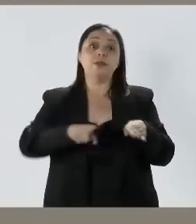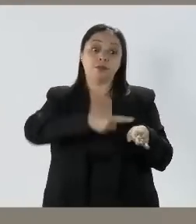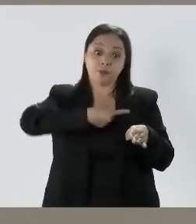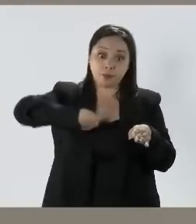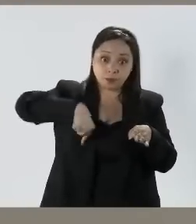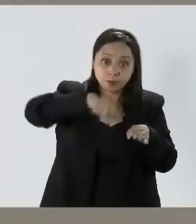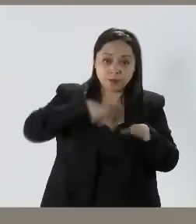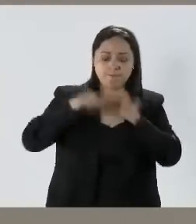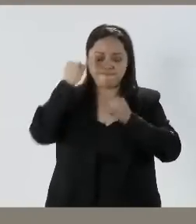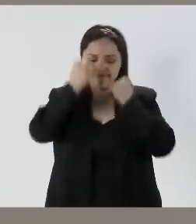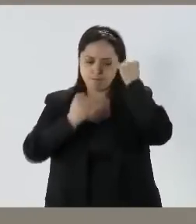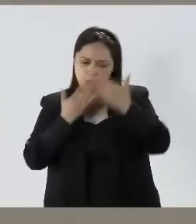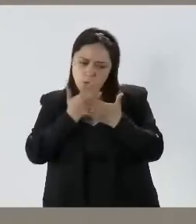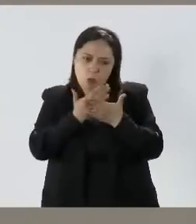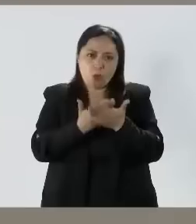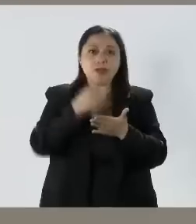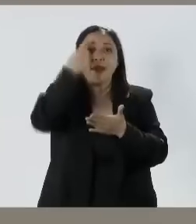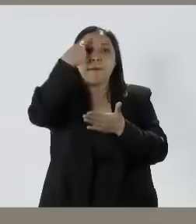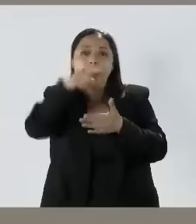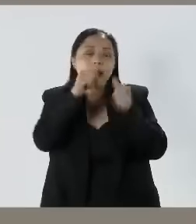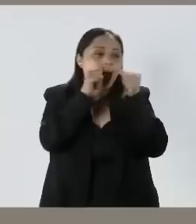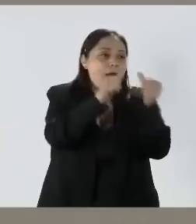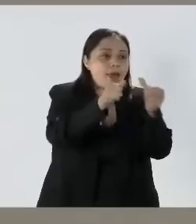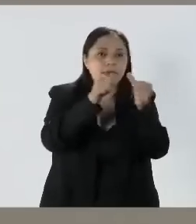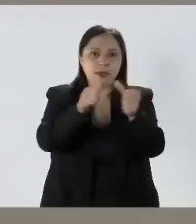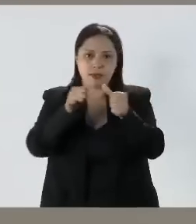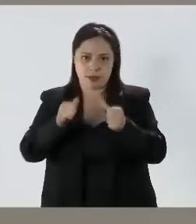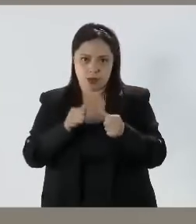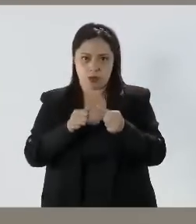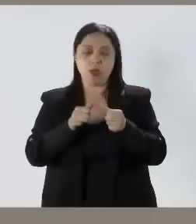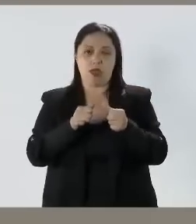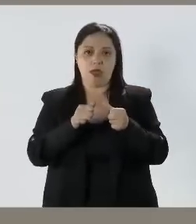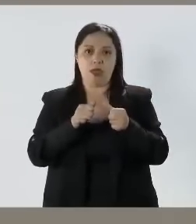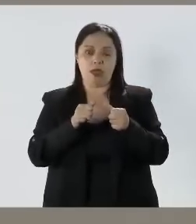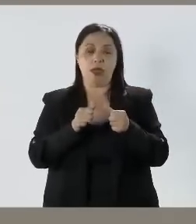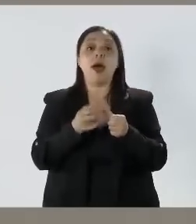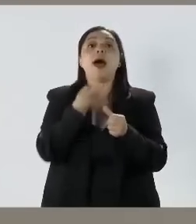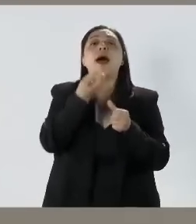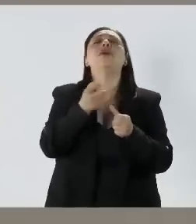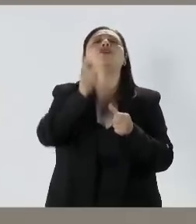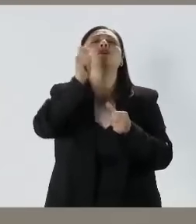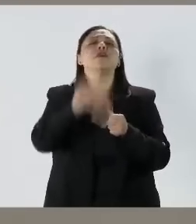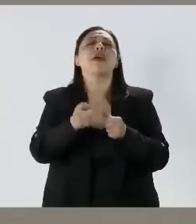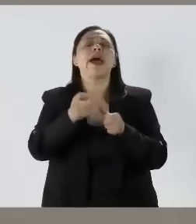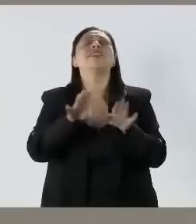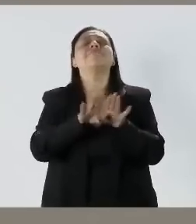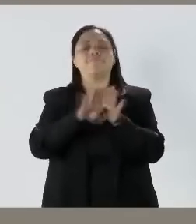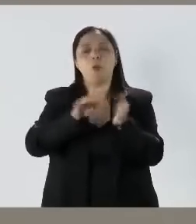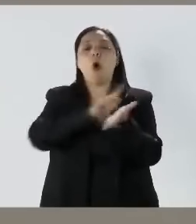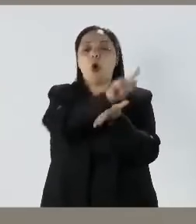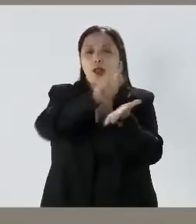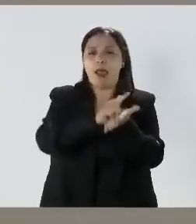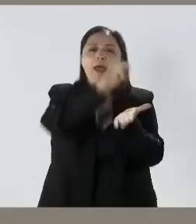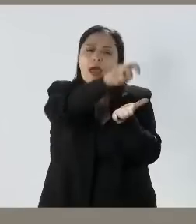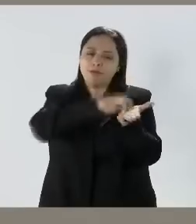integral de atención que seguramente también implicará reformas legislativas y espero